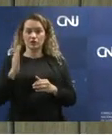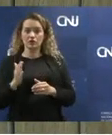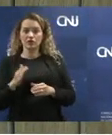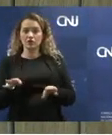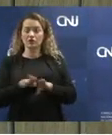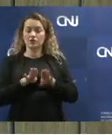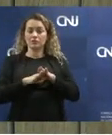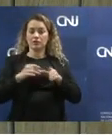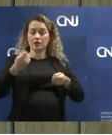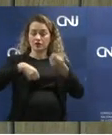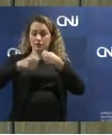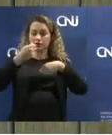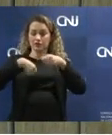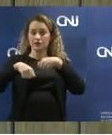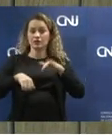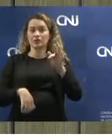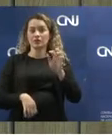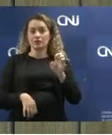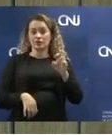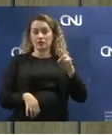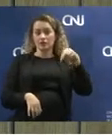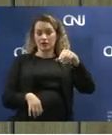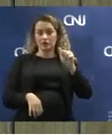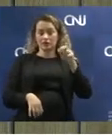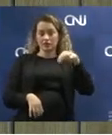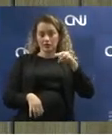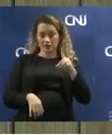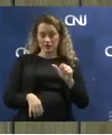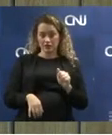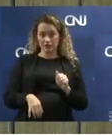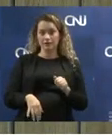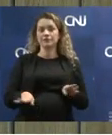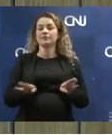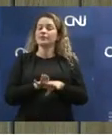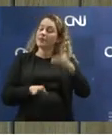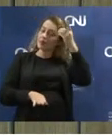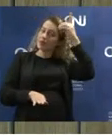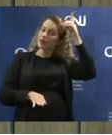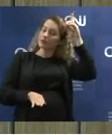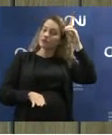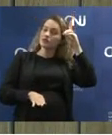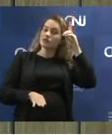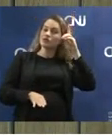Dra. Fernanda de Almeida Abud Castro, Diretora Executiva da Associação dos Notários e Registradores do Brasil.